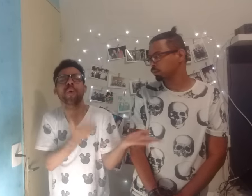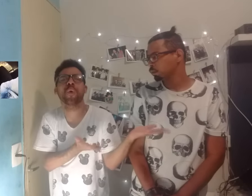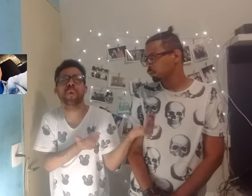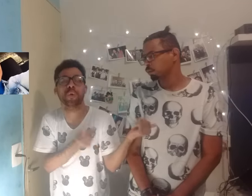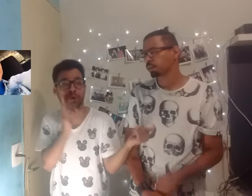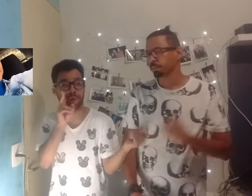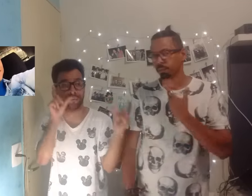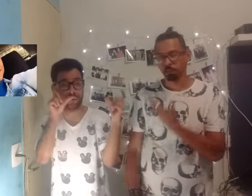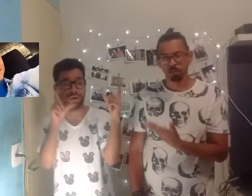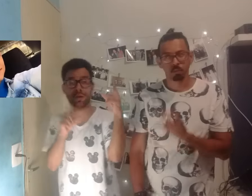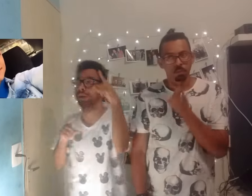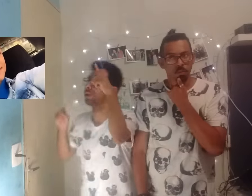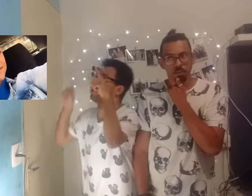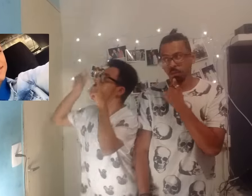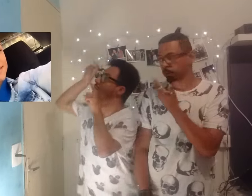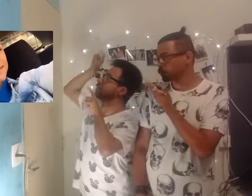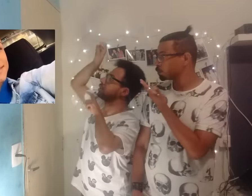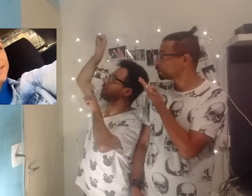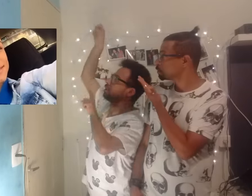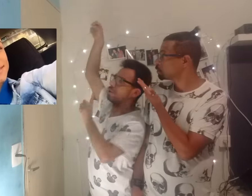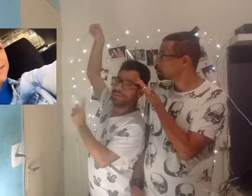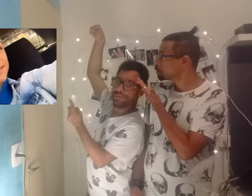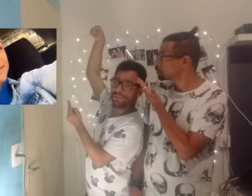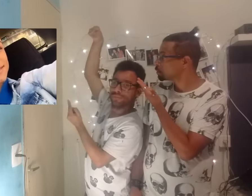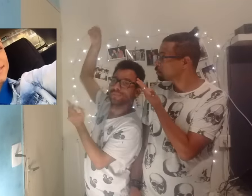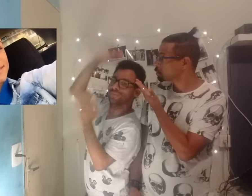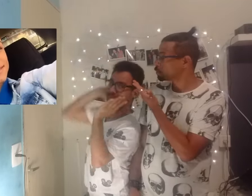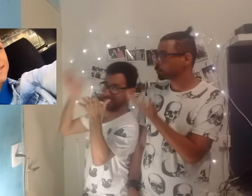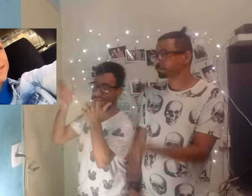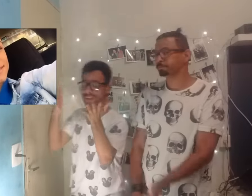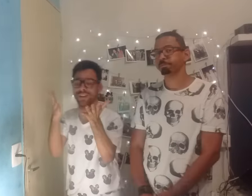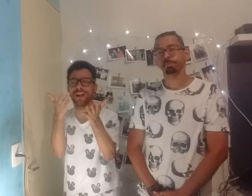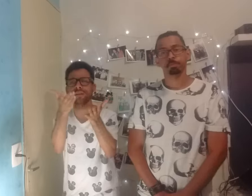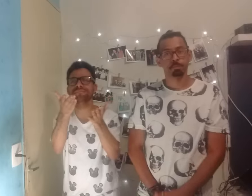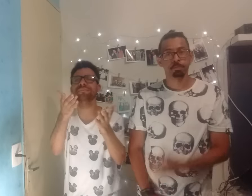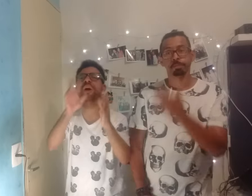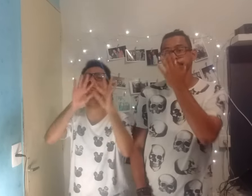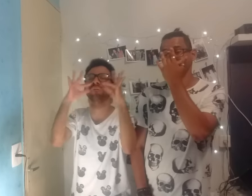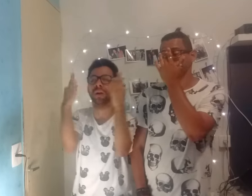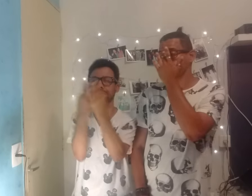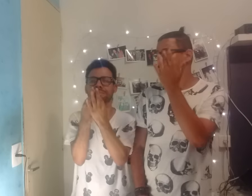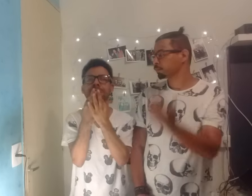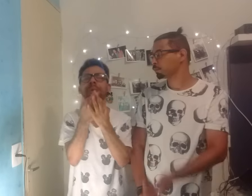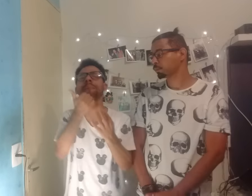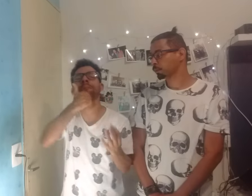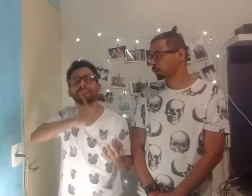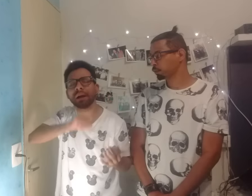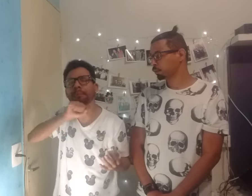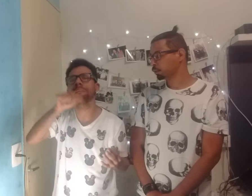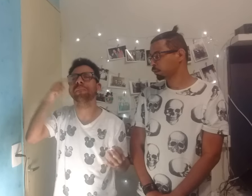menino muito jovem! olha foto la dela família , deles pais mato filho!